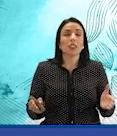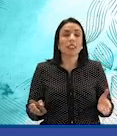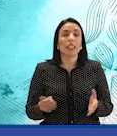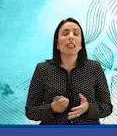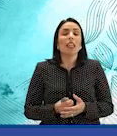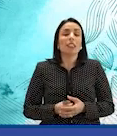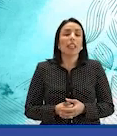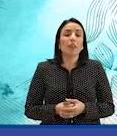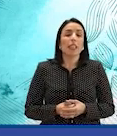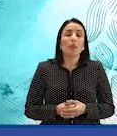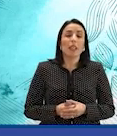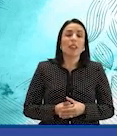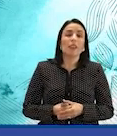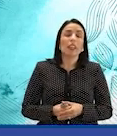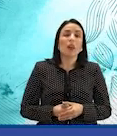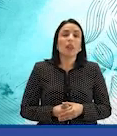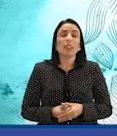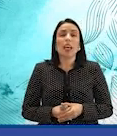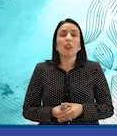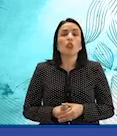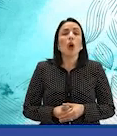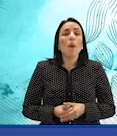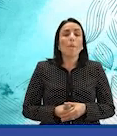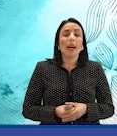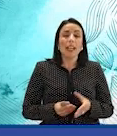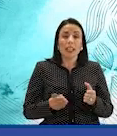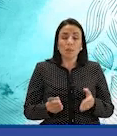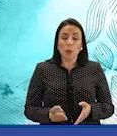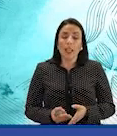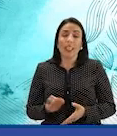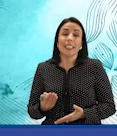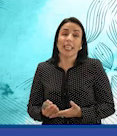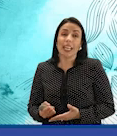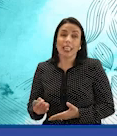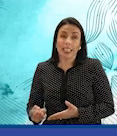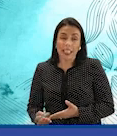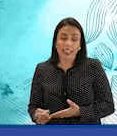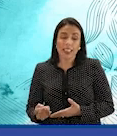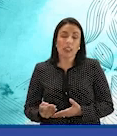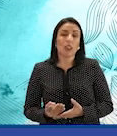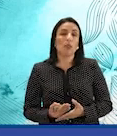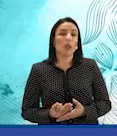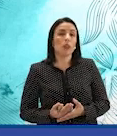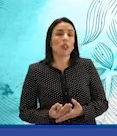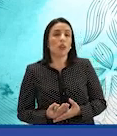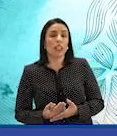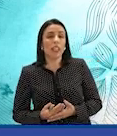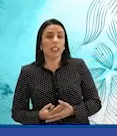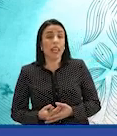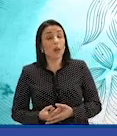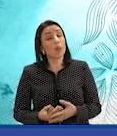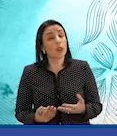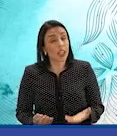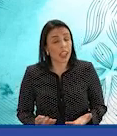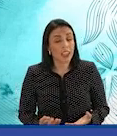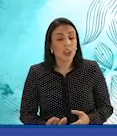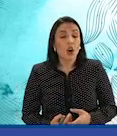estén debidamente reglamentados para que pueda llegar al 30 de setiembre a Contraloría General. ¿Por qué?